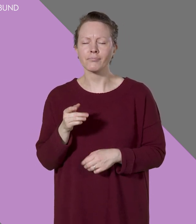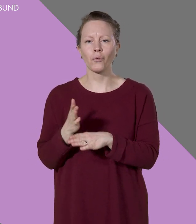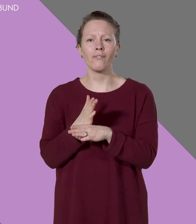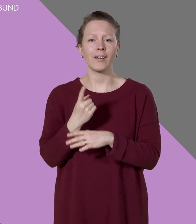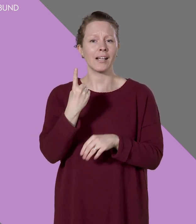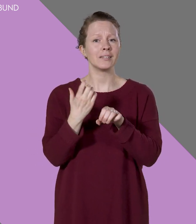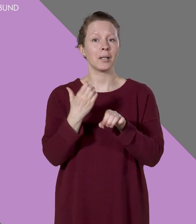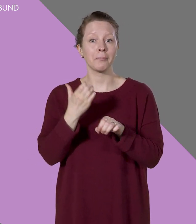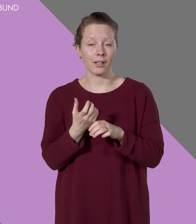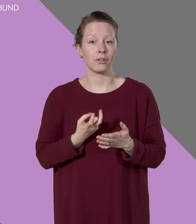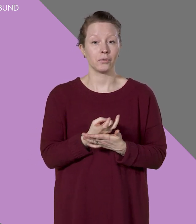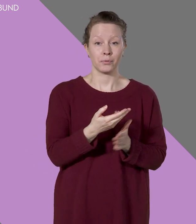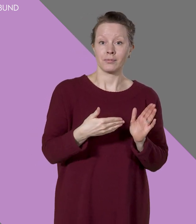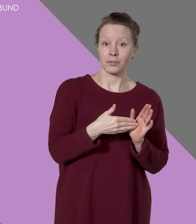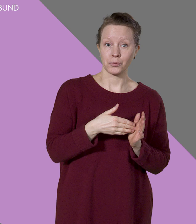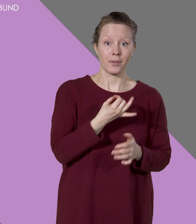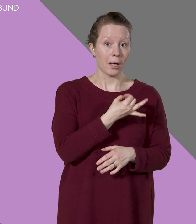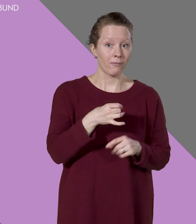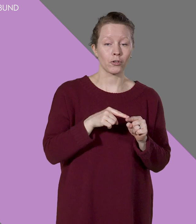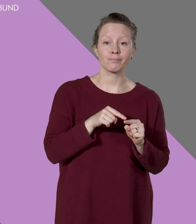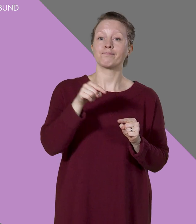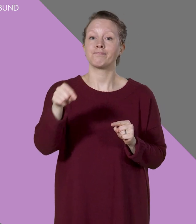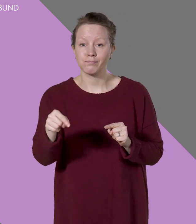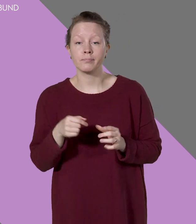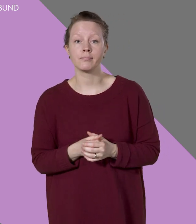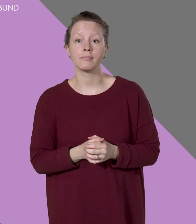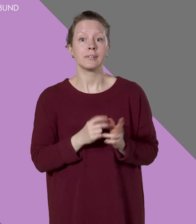som ligger en kilometer från både järnvägsstationen i Tammerfors -